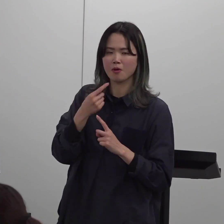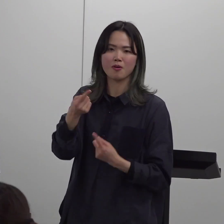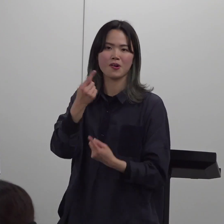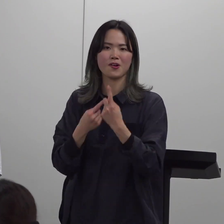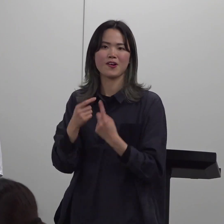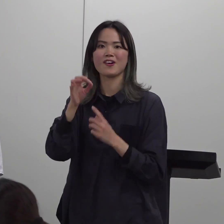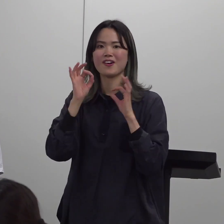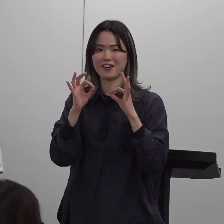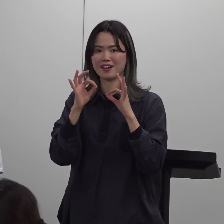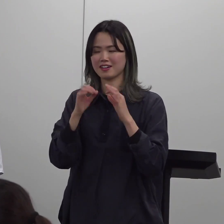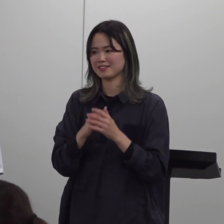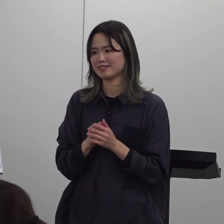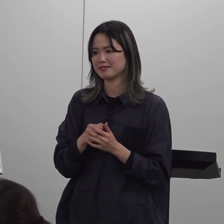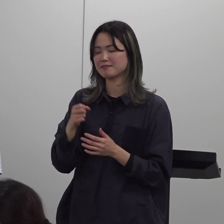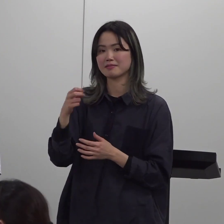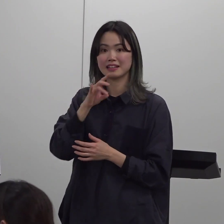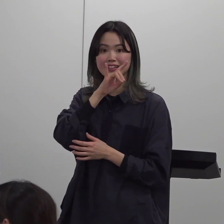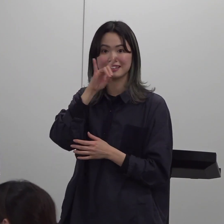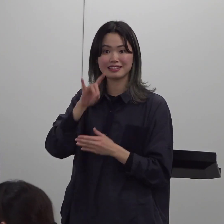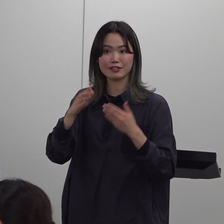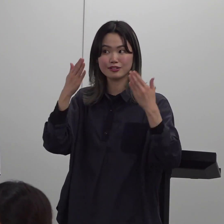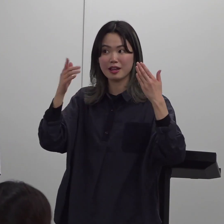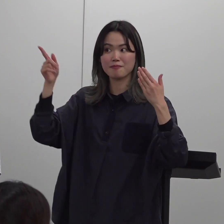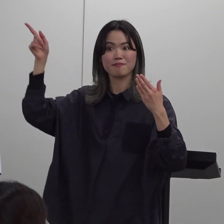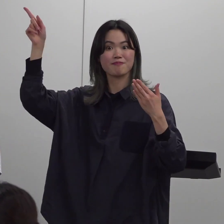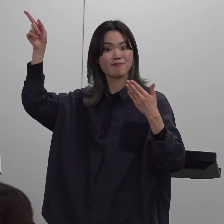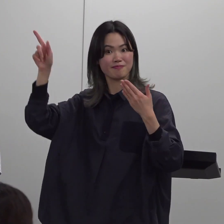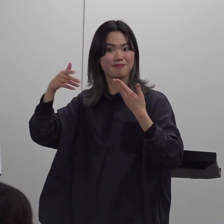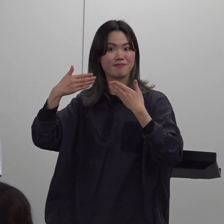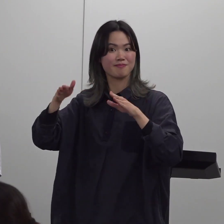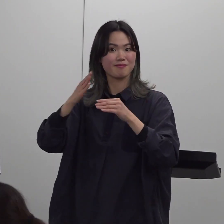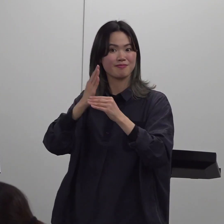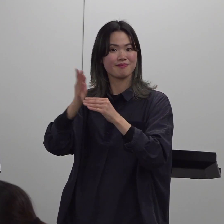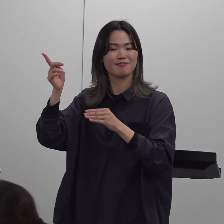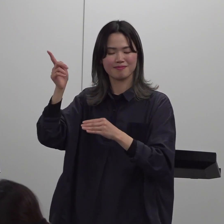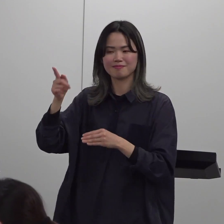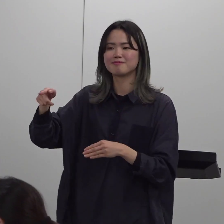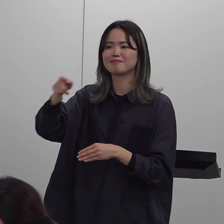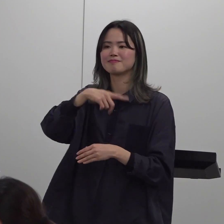そして企画展ぜひご覧になって 帰っていただいてたくさんの人に伝えてください